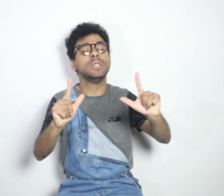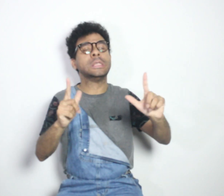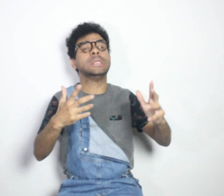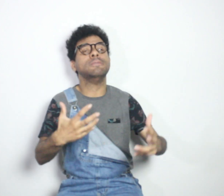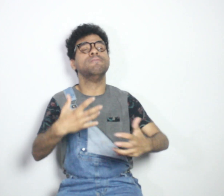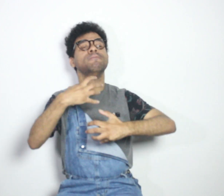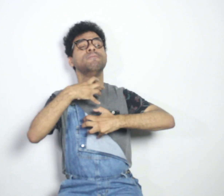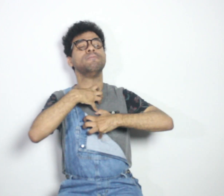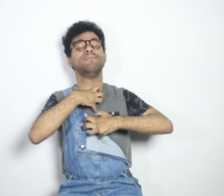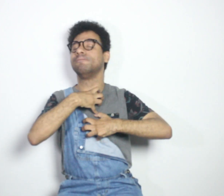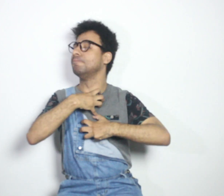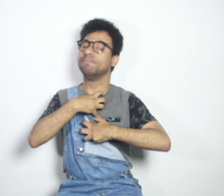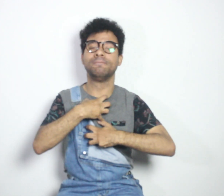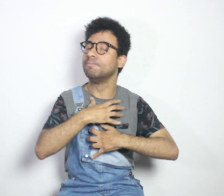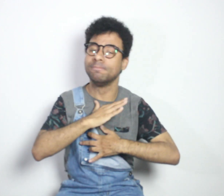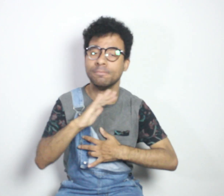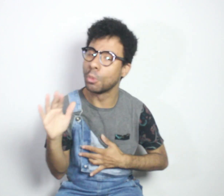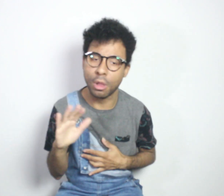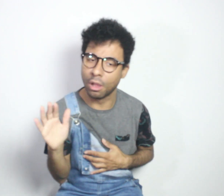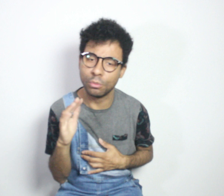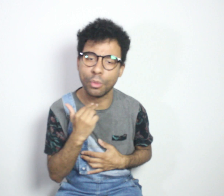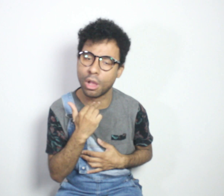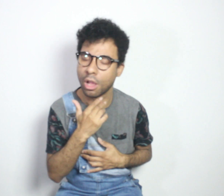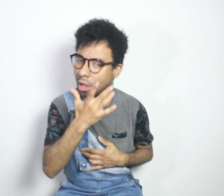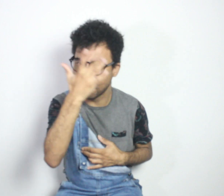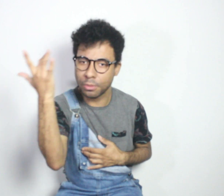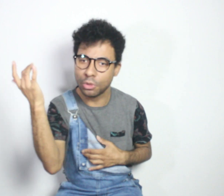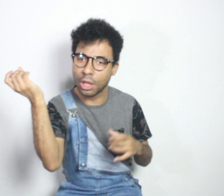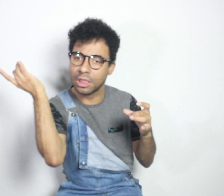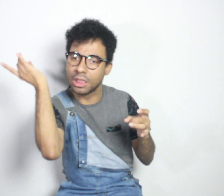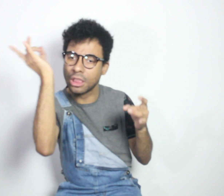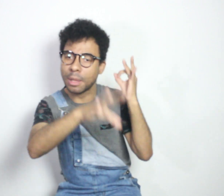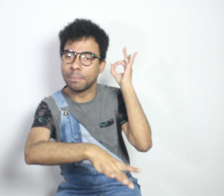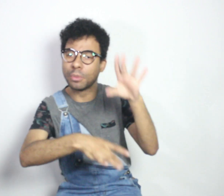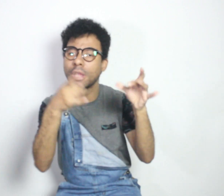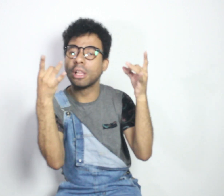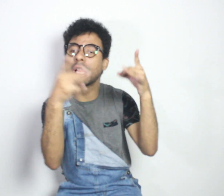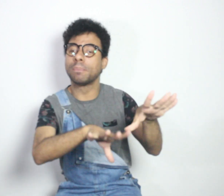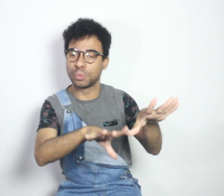Eu sinto mal! Não dá pessoa!